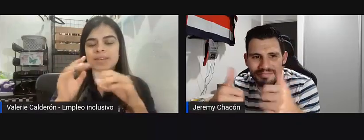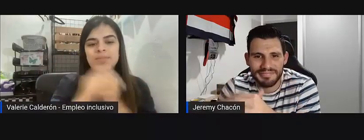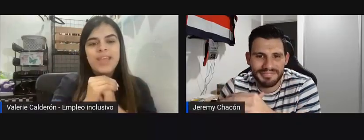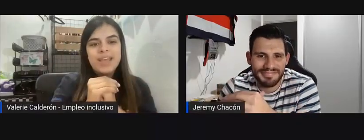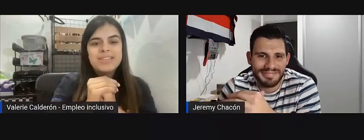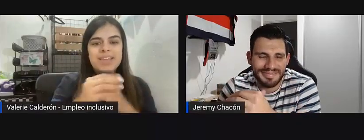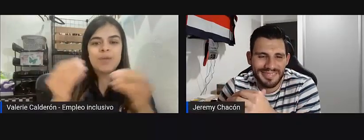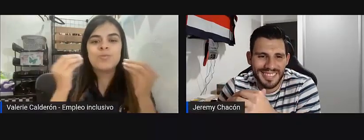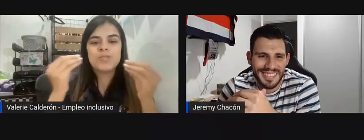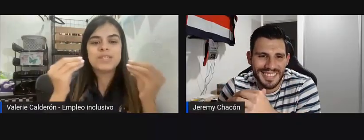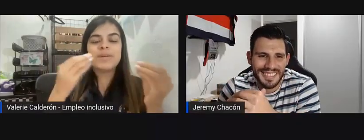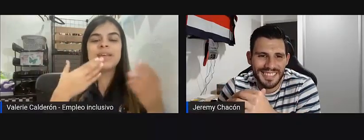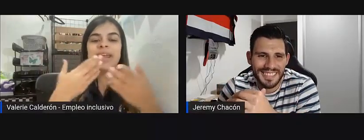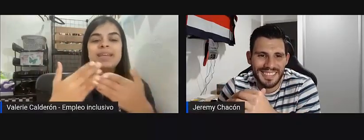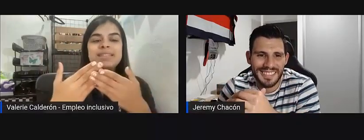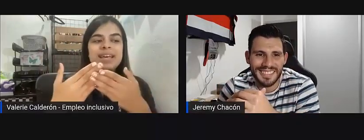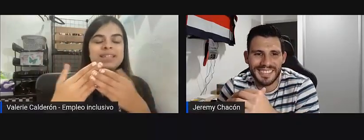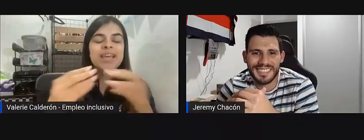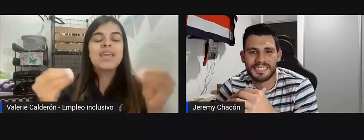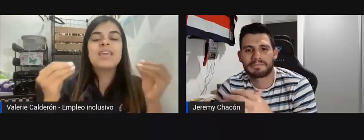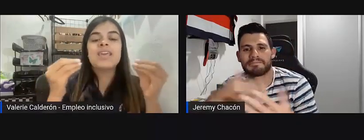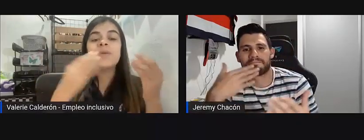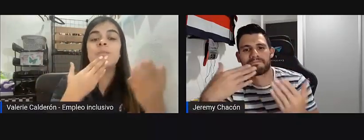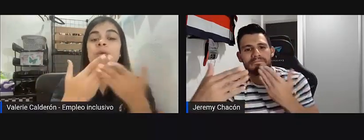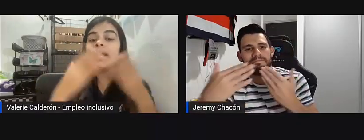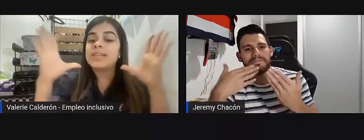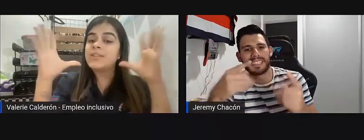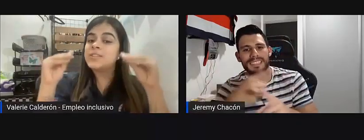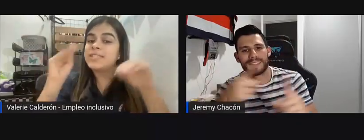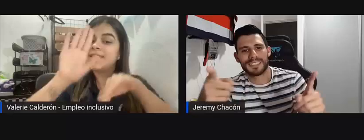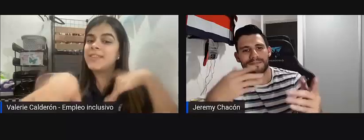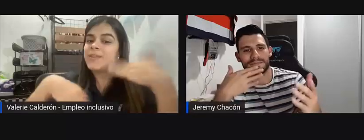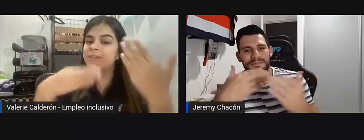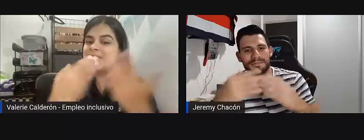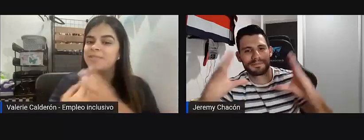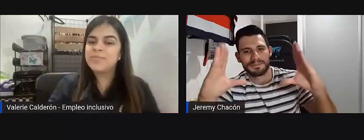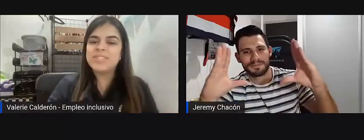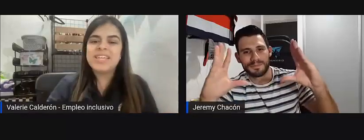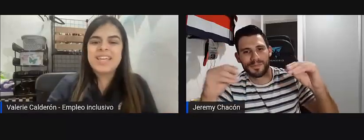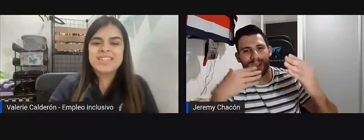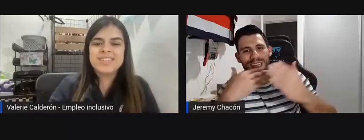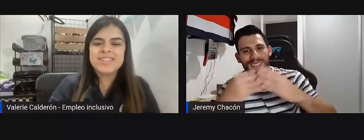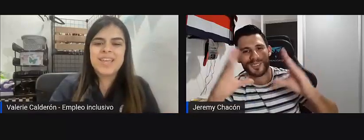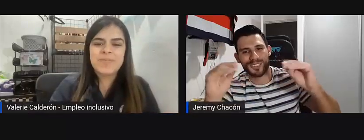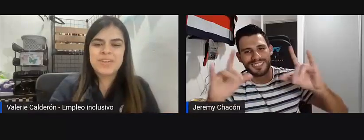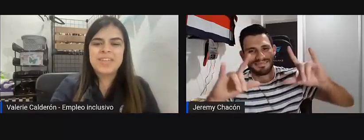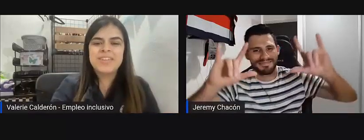Así que muchísimas gracias y buenas noches a todos Muchas gracias a ustedes buenas noches